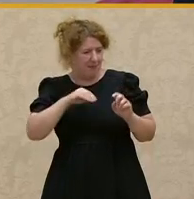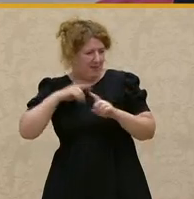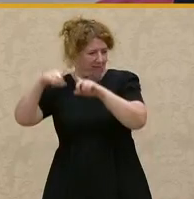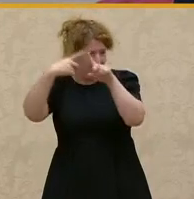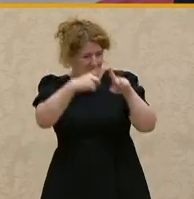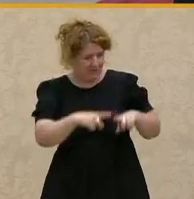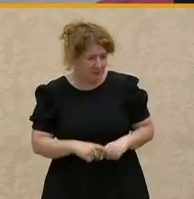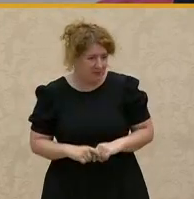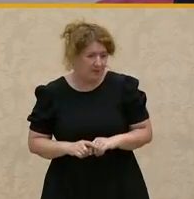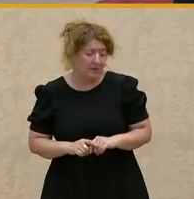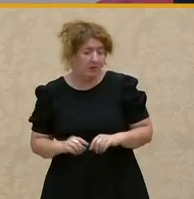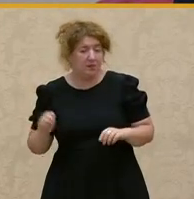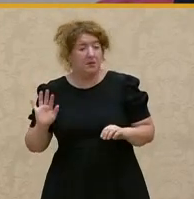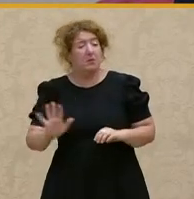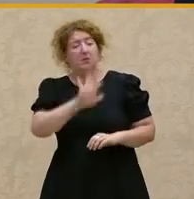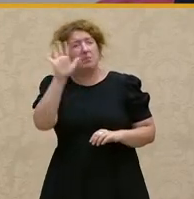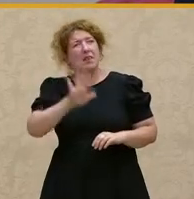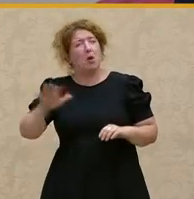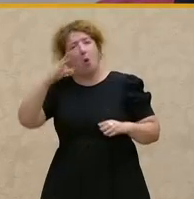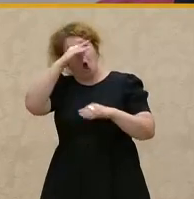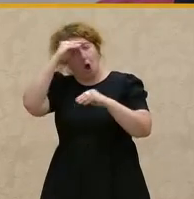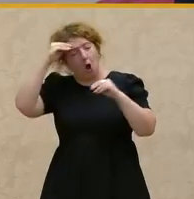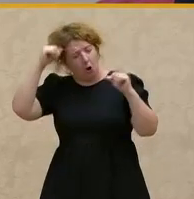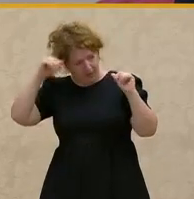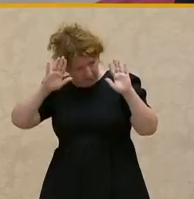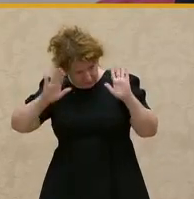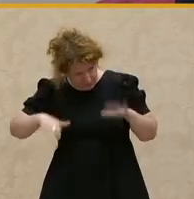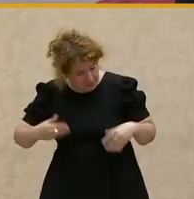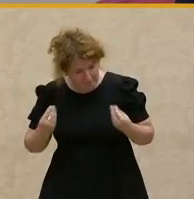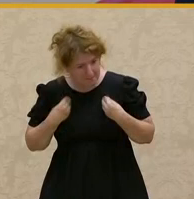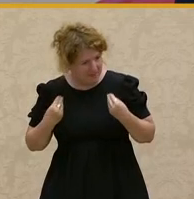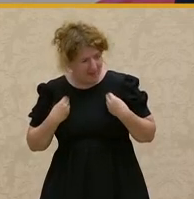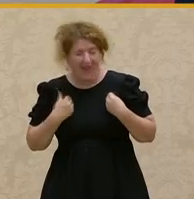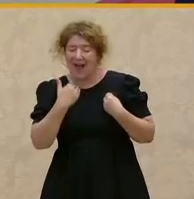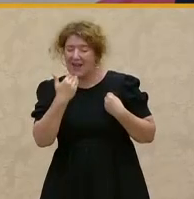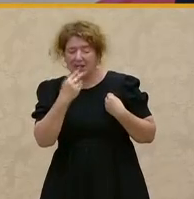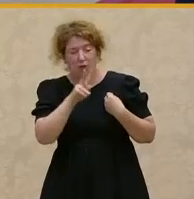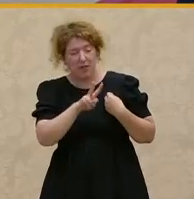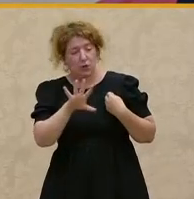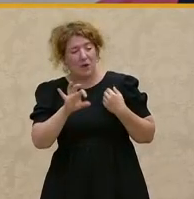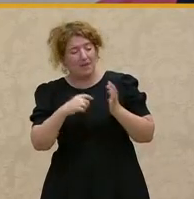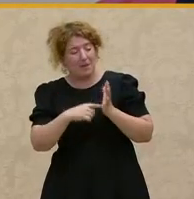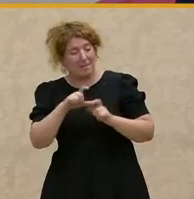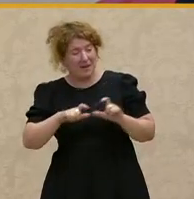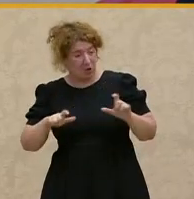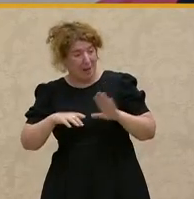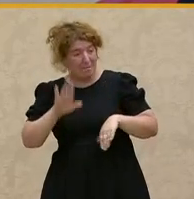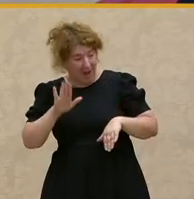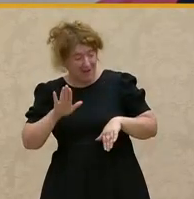un tema que, aunque a menudo olvidado, afecta la vida de más de 240 000 personas en España.